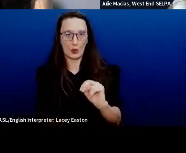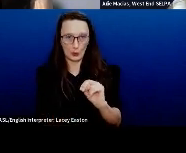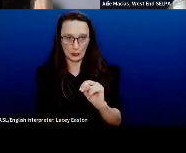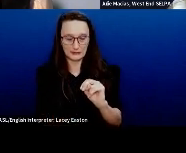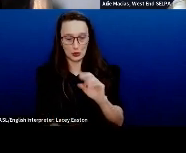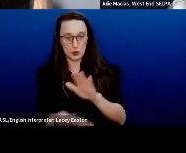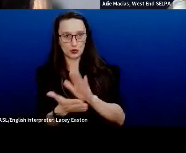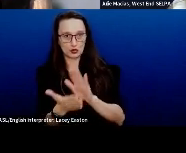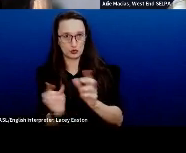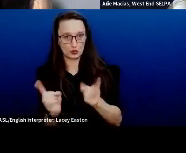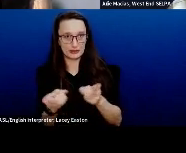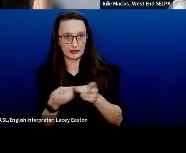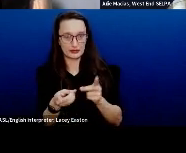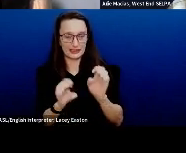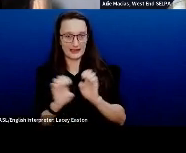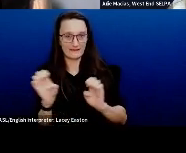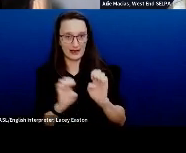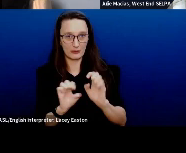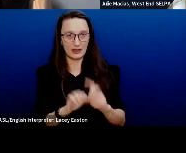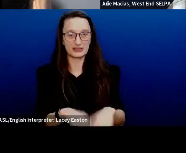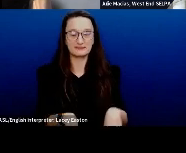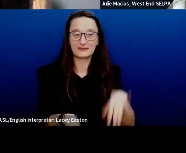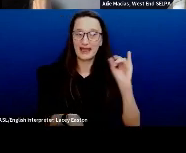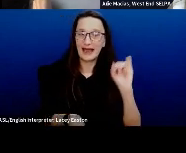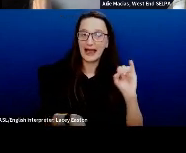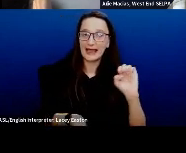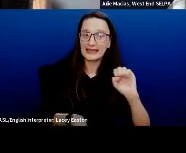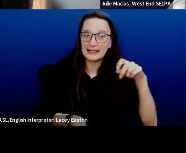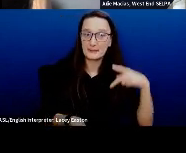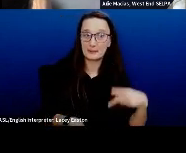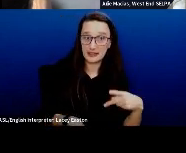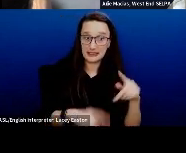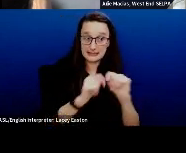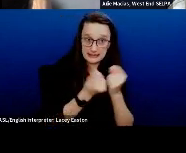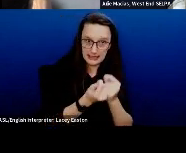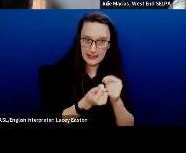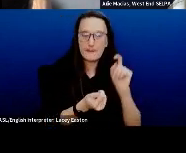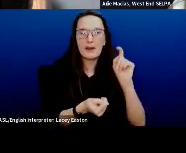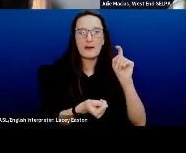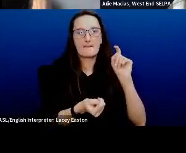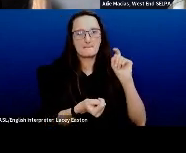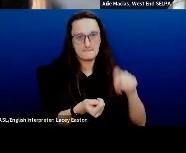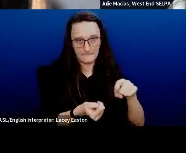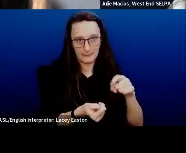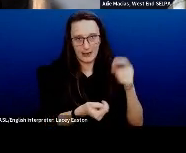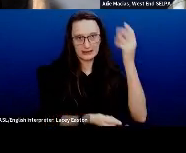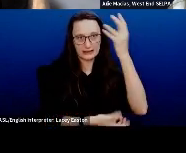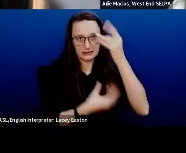El equipo del IEP debe considerar los resultados de la evaluación independiente, de modo que cuando se completen los resultados de la IEE,